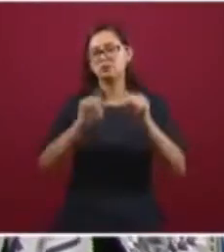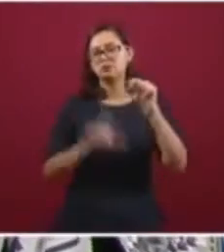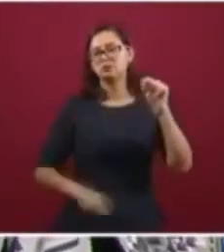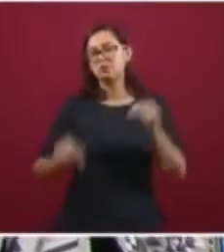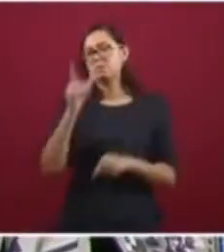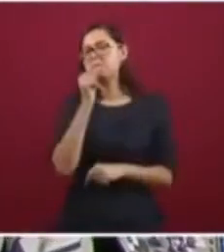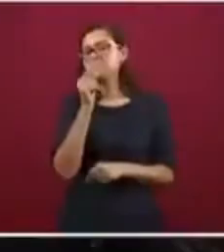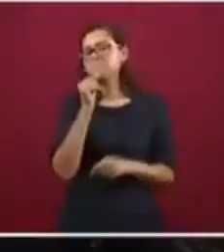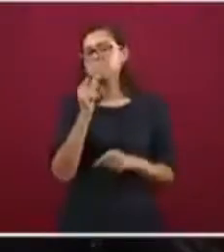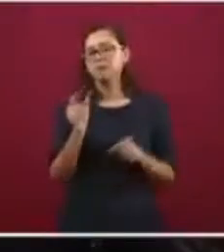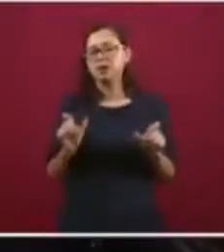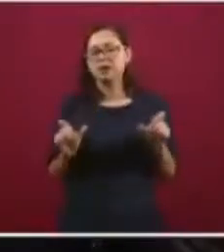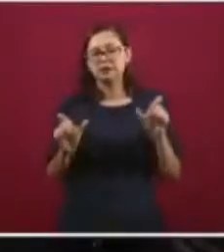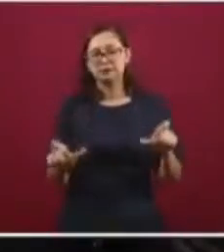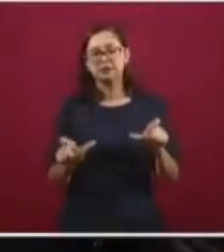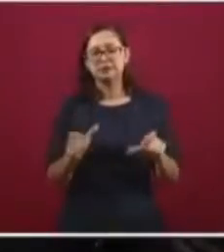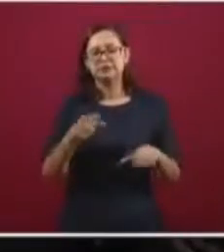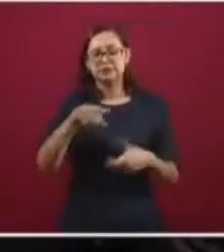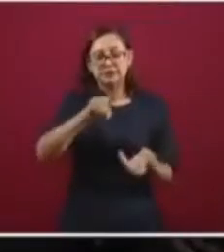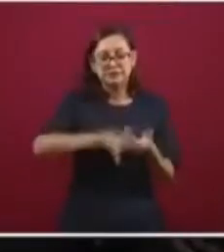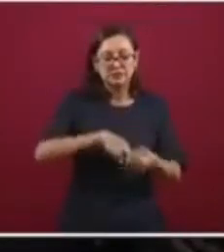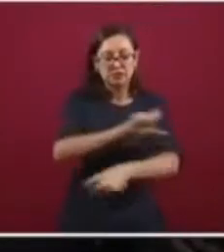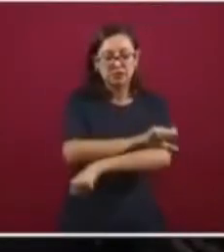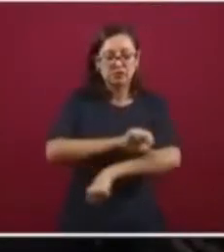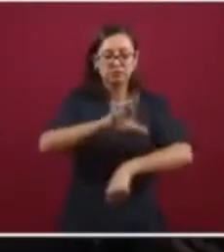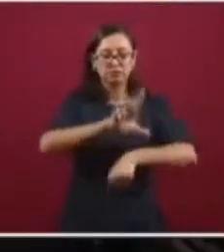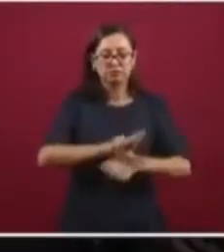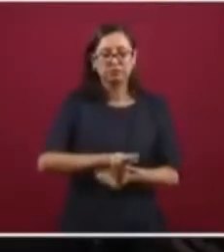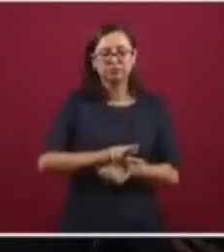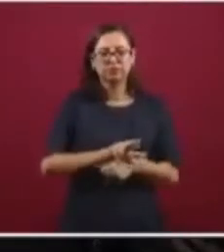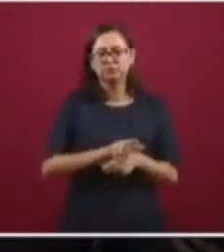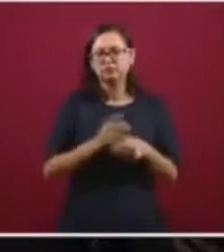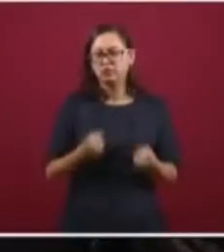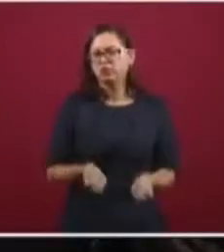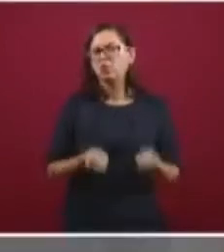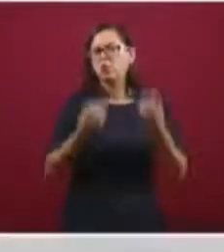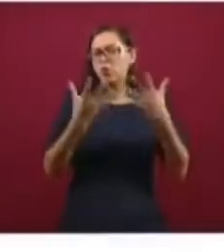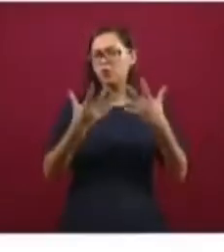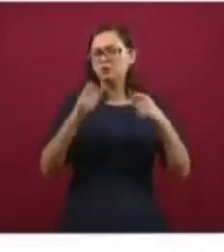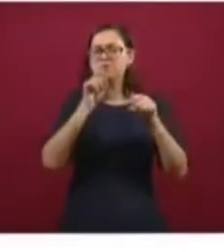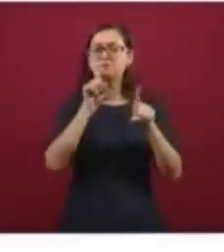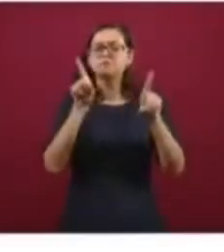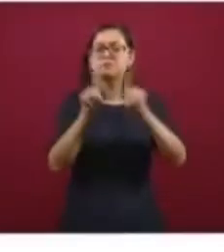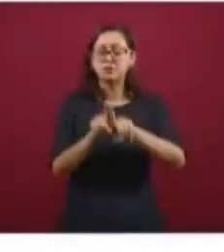en esa coordinación y también, aprovechando, la cantidad de personal de la Secretaría